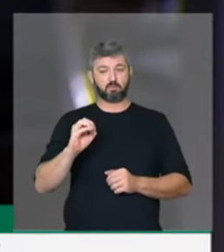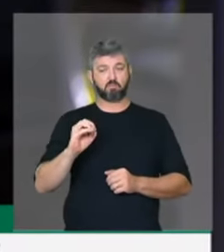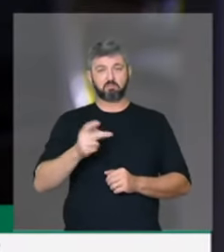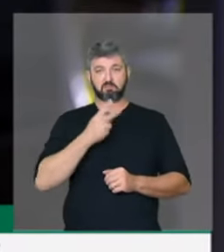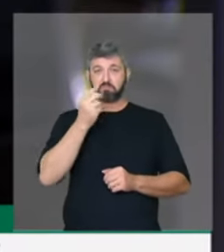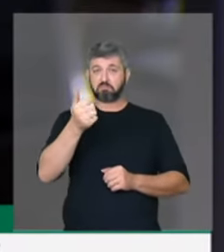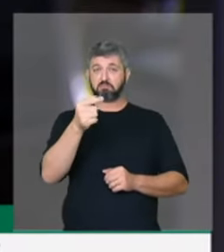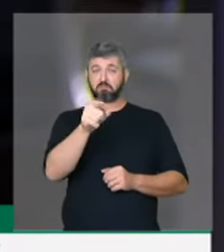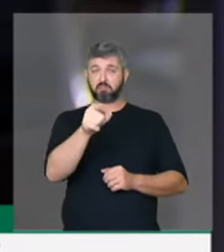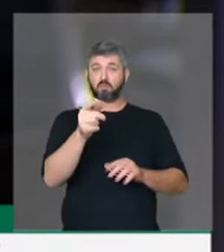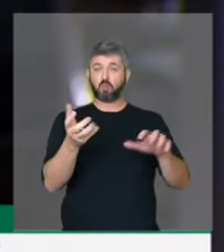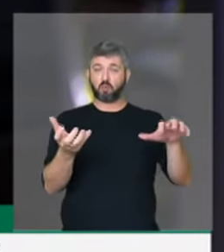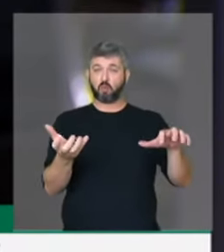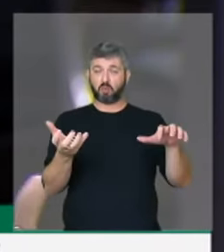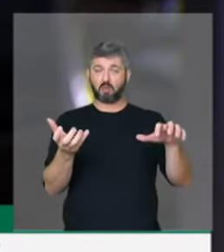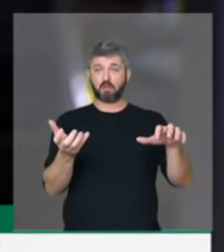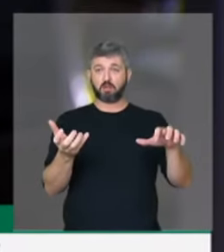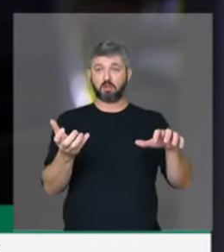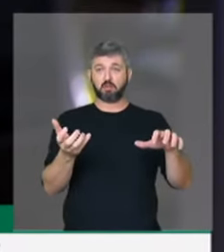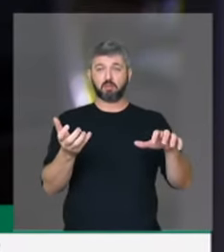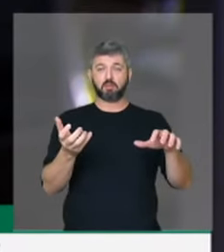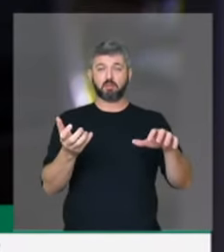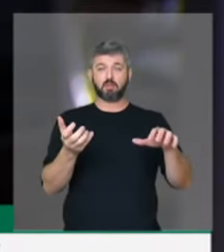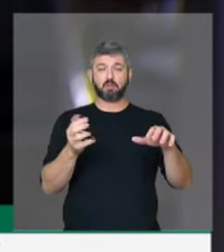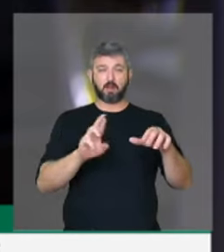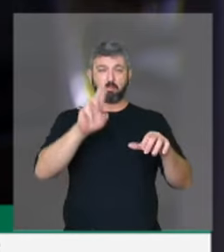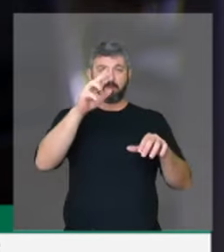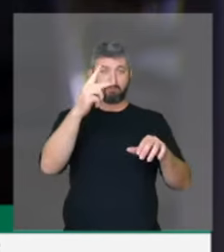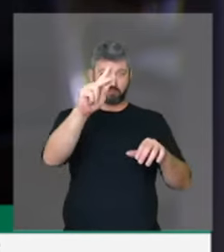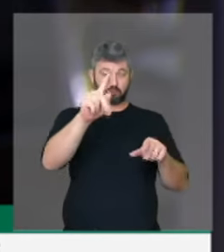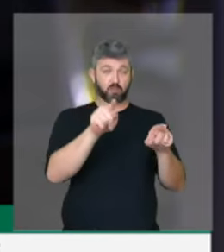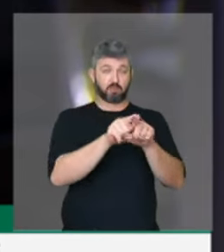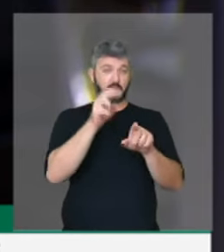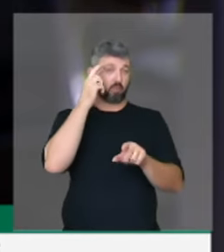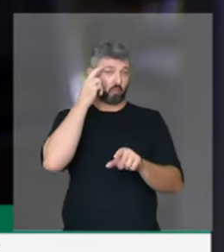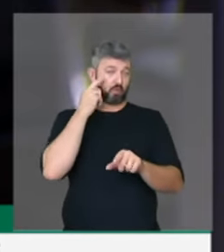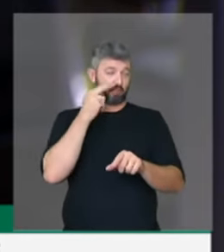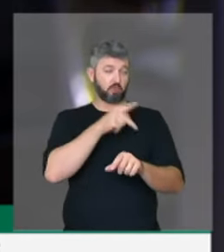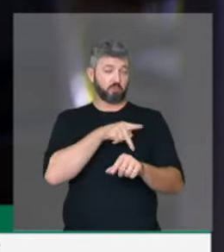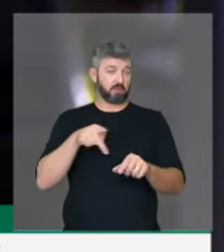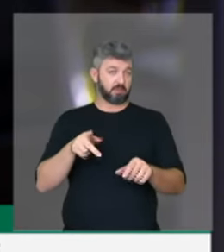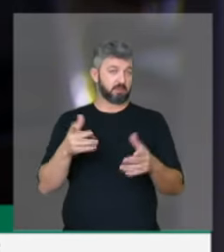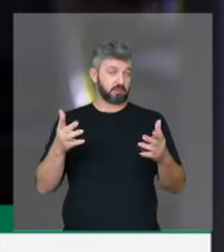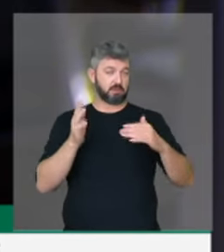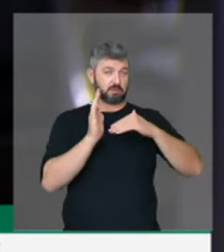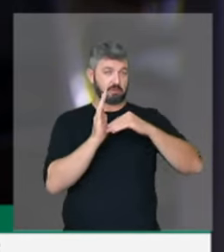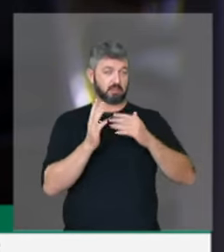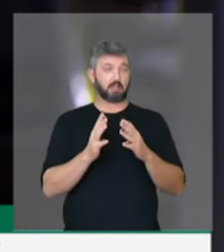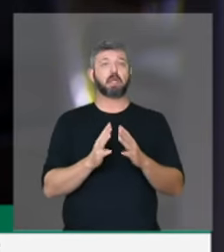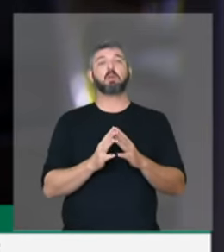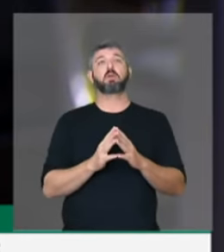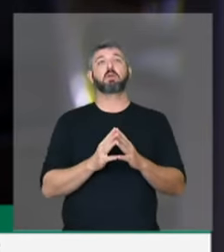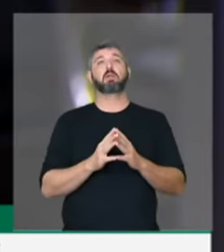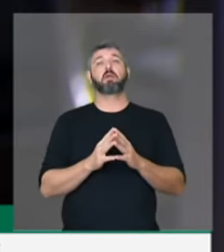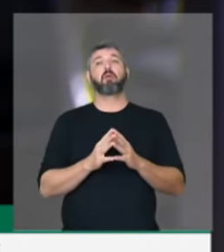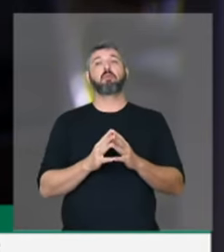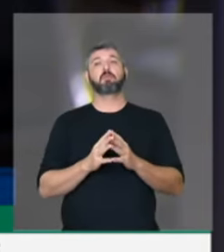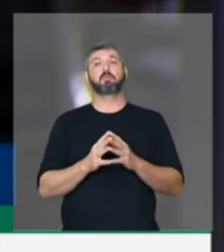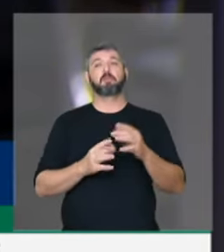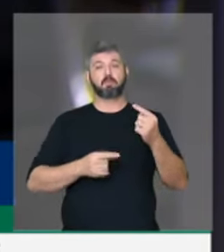DO PRESIDENTE DO SENADO RODRIGO PACHECO DE.... DE TRATAR DESSE TEMA DA COVID JUNTAMENTE COM OS DEMAIS PODERES DA REPÚBLICA E